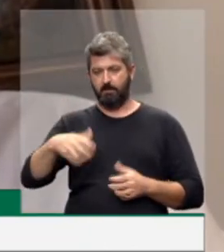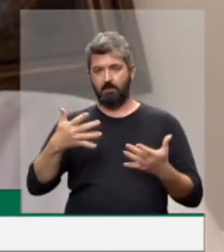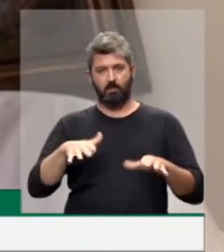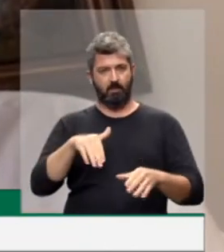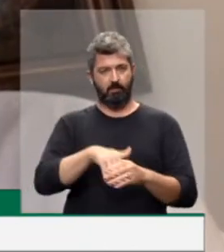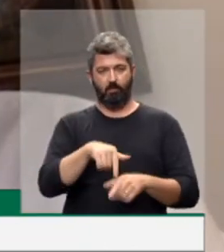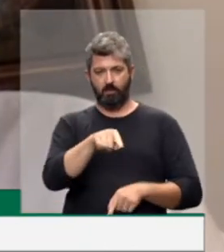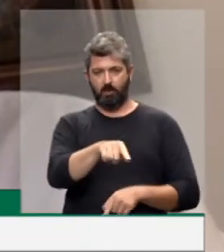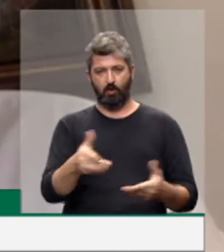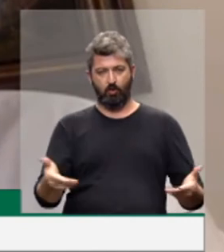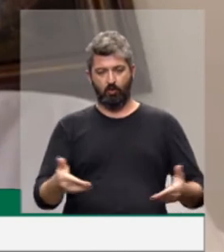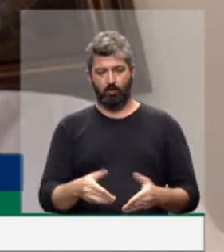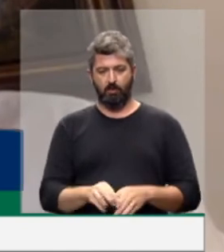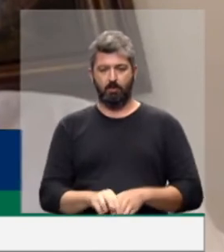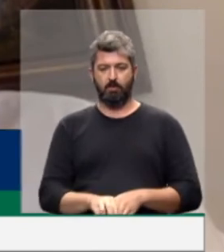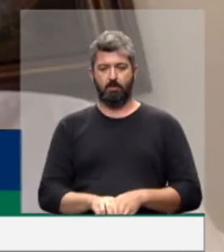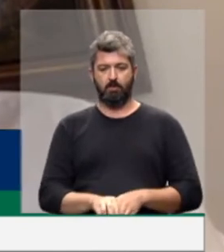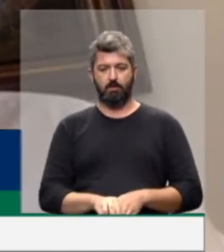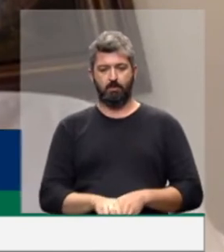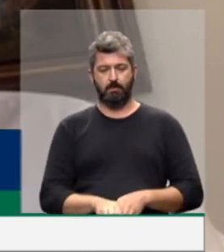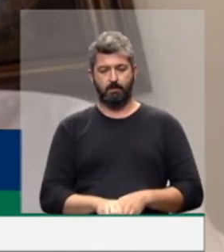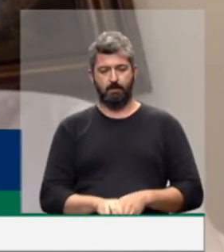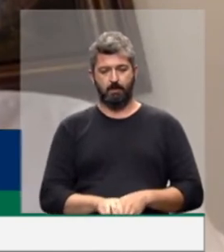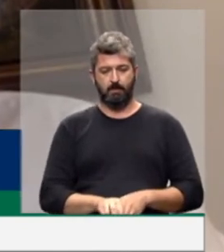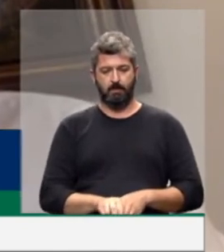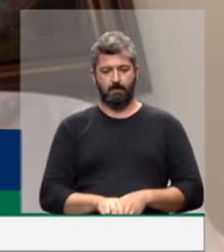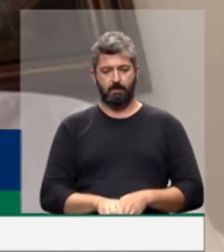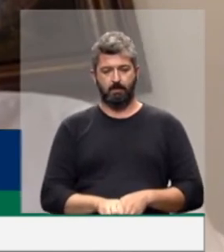VOTA O PV? -- [DEPUTADO]: PRESIDENTE, O PARTIDO VERDE ENCAMINHA O VOTO SIM PELA